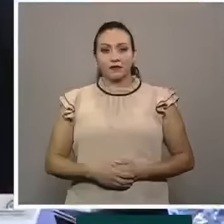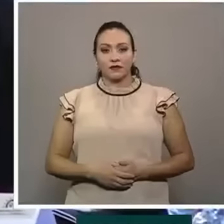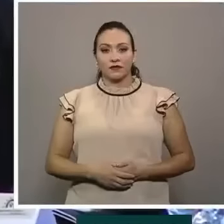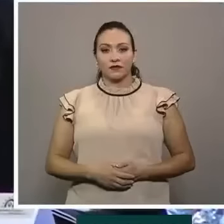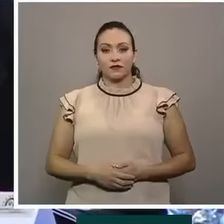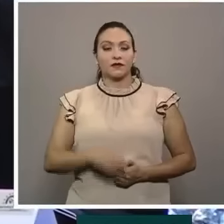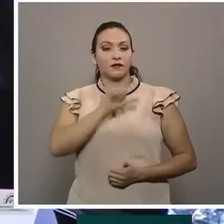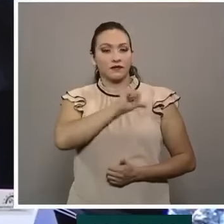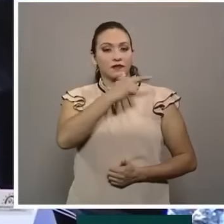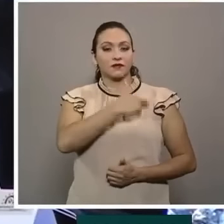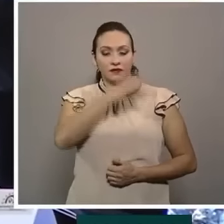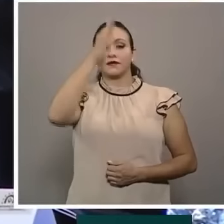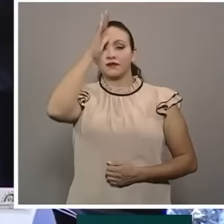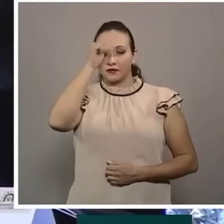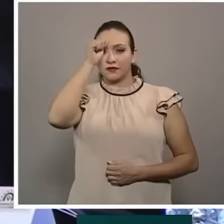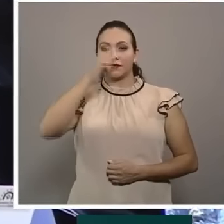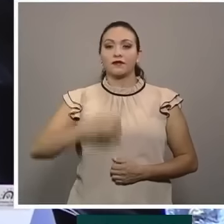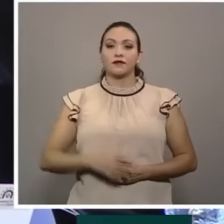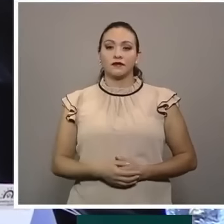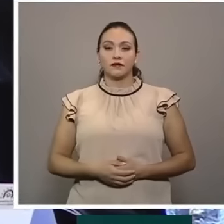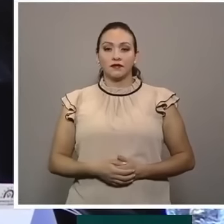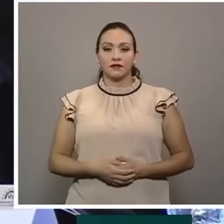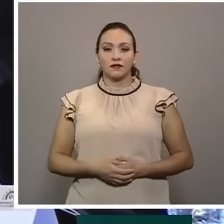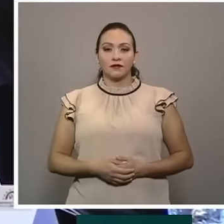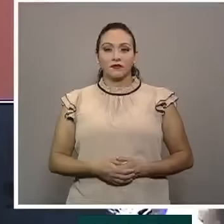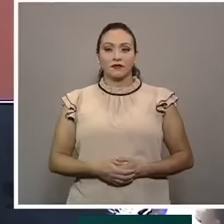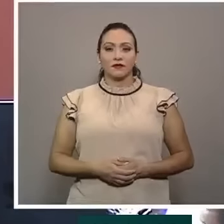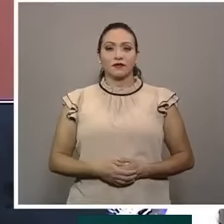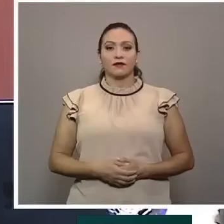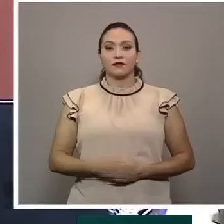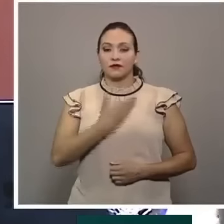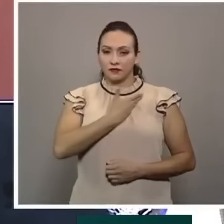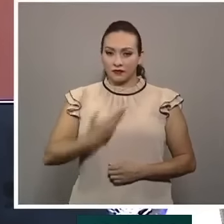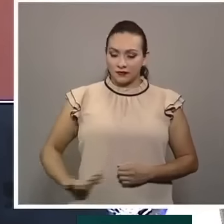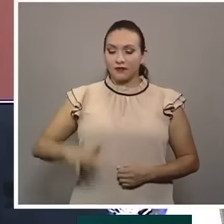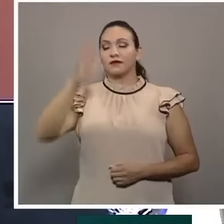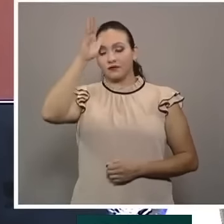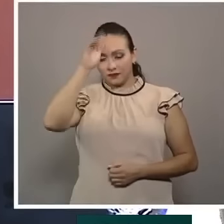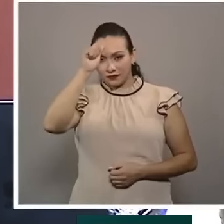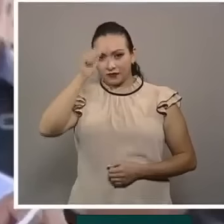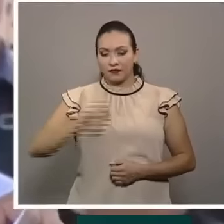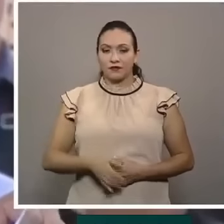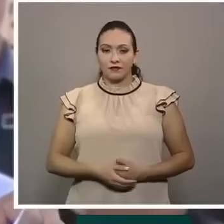a favor. Ministro Aguilar Ortiz, a favor. Ministro presidente,